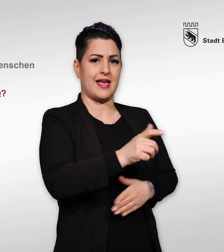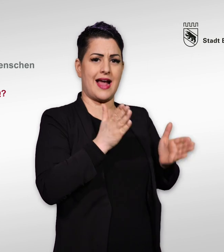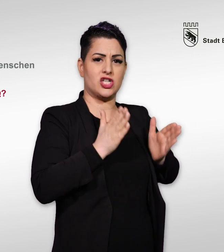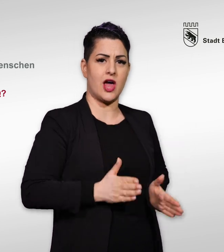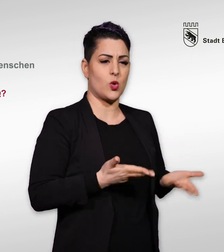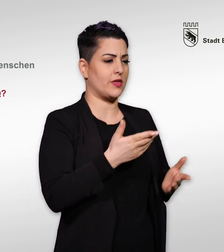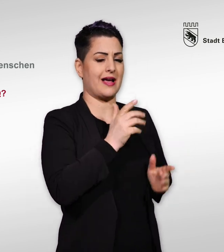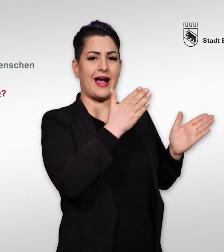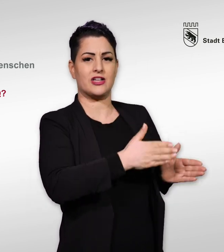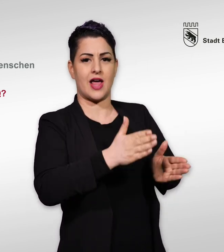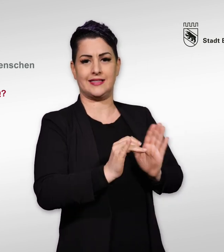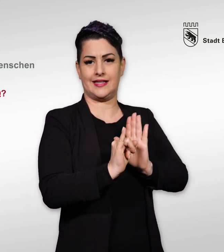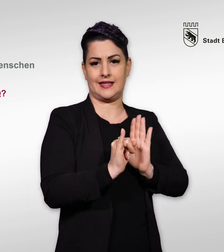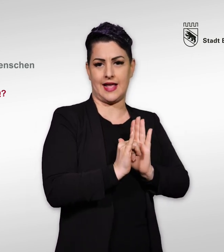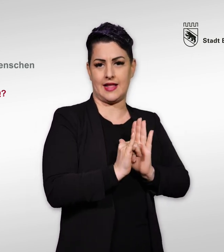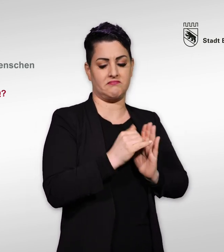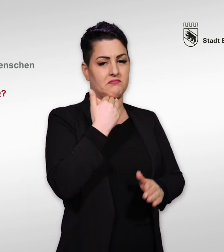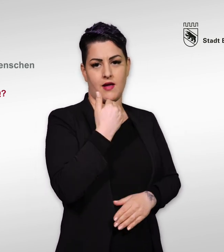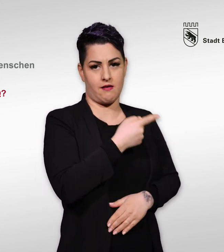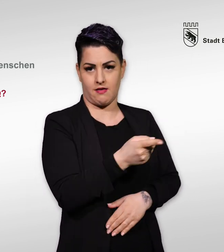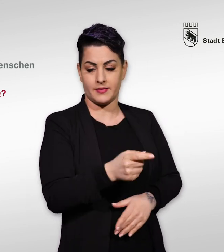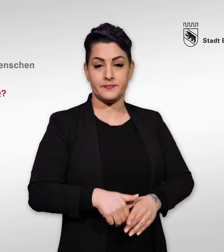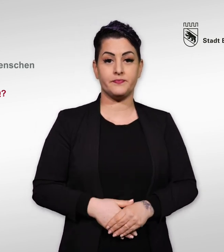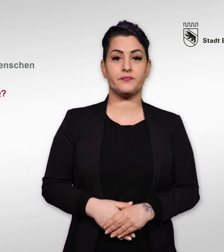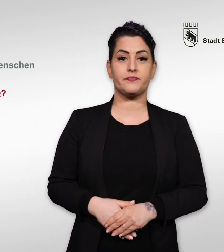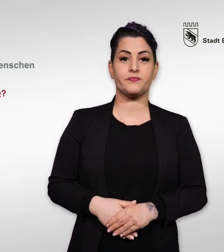von dessen Geschlecht und Geschlechtsidentität.